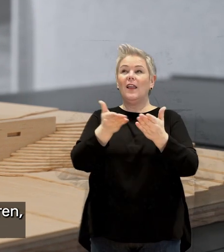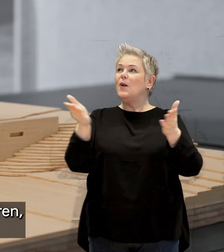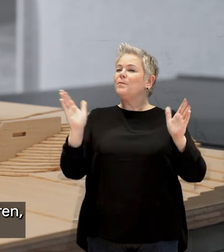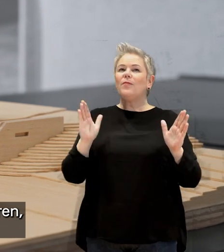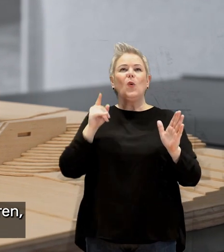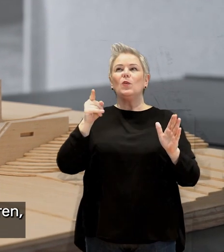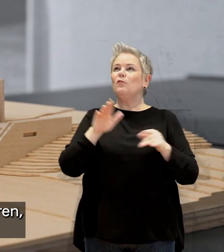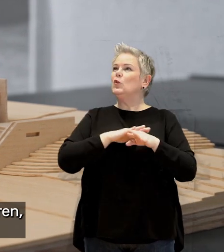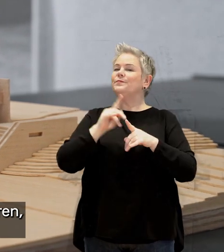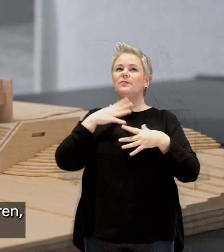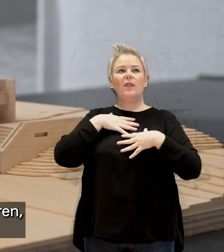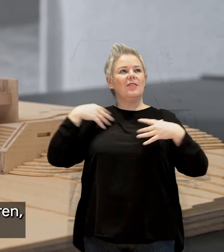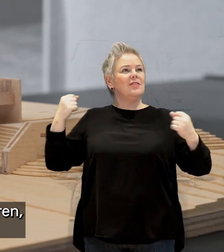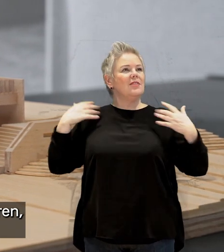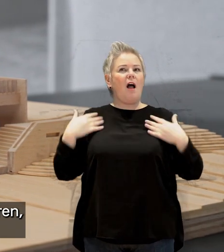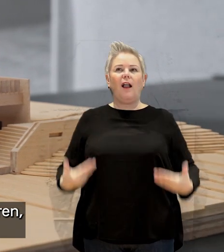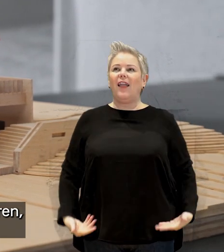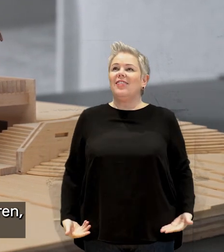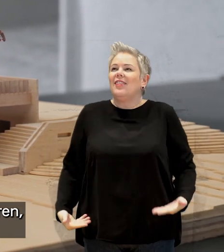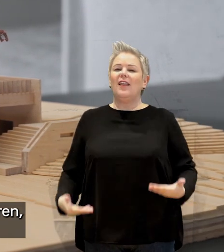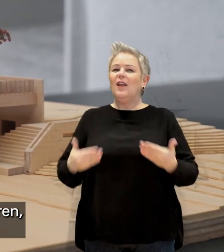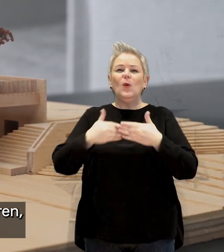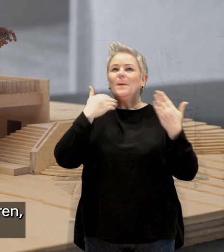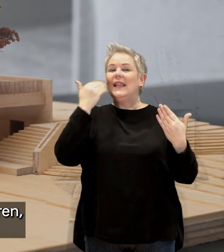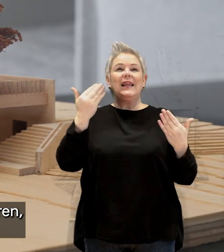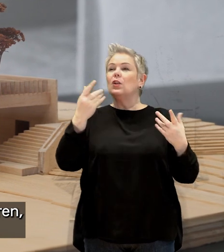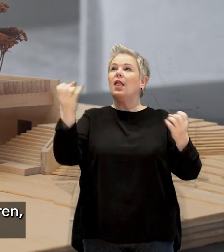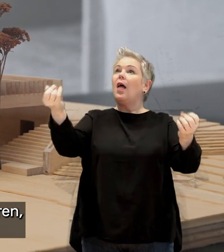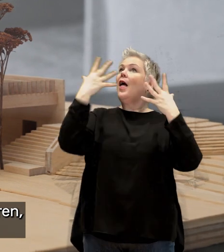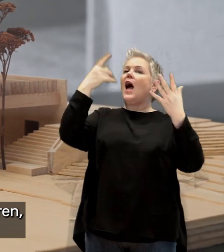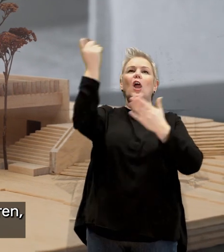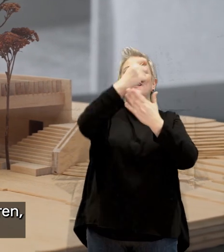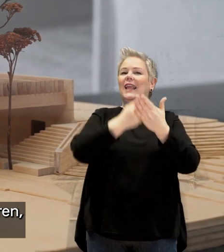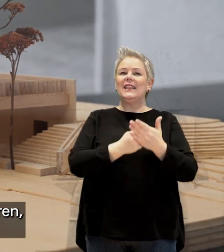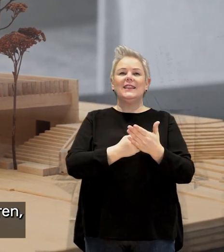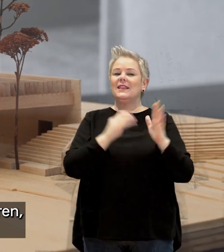Du blir ikke tatt av arkitekturen, men dine tanker